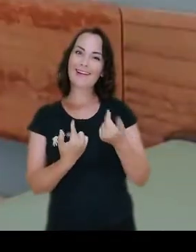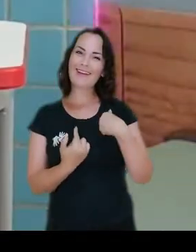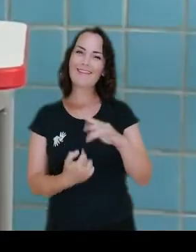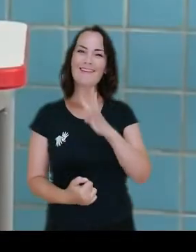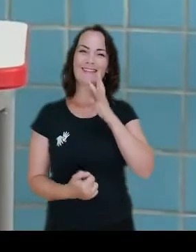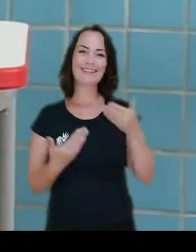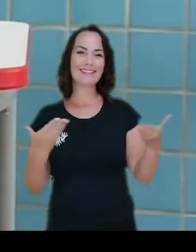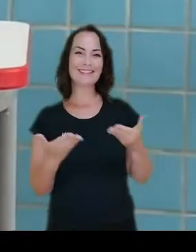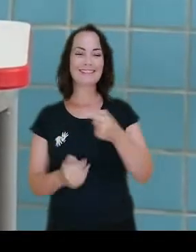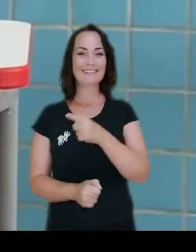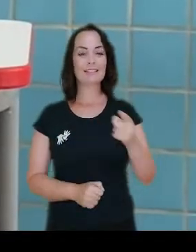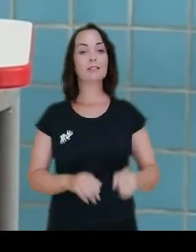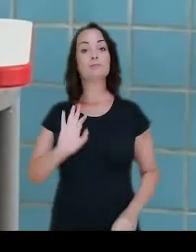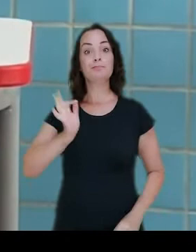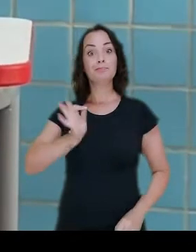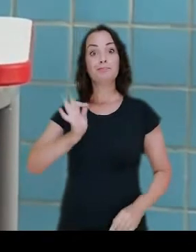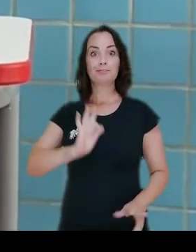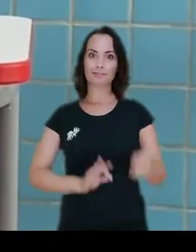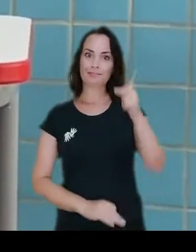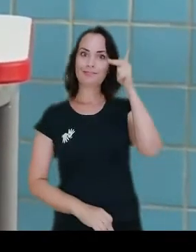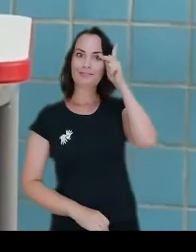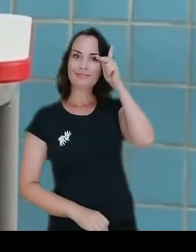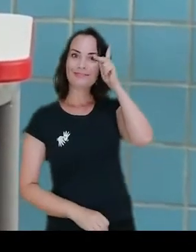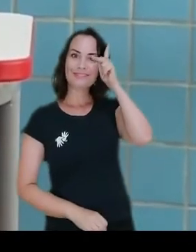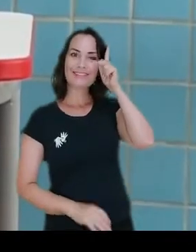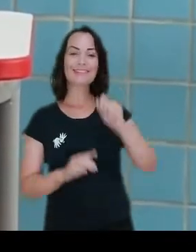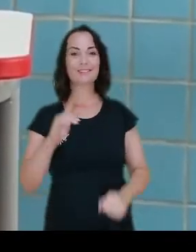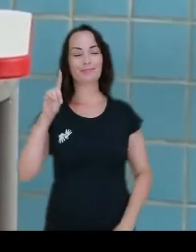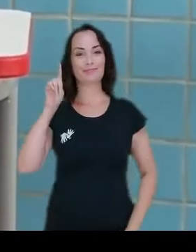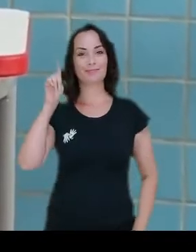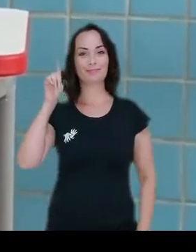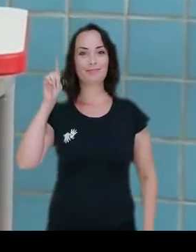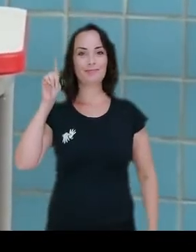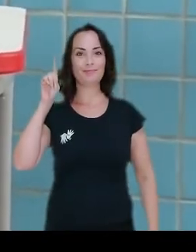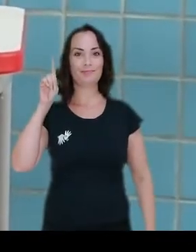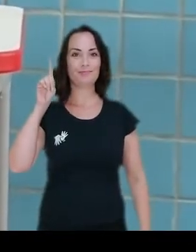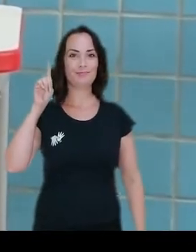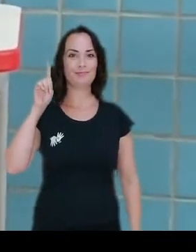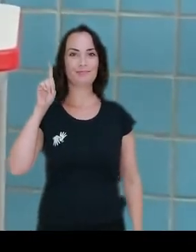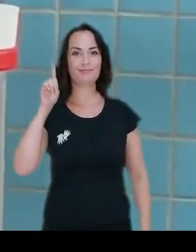Isso mesmo Kate! E quando alguém diz "Nice to meet you!"